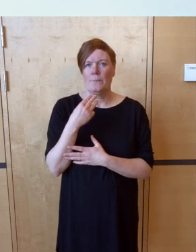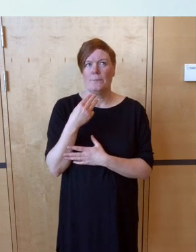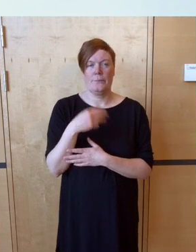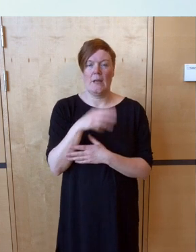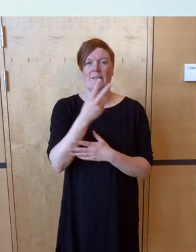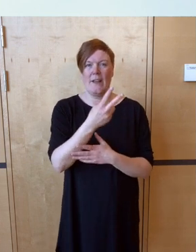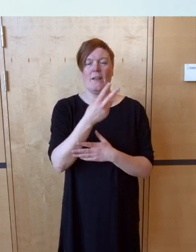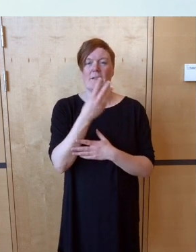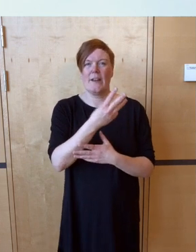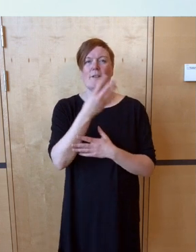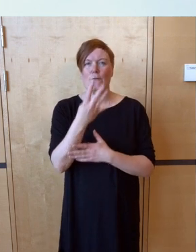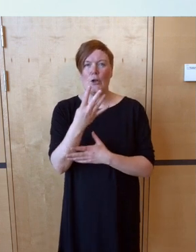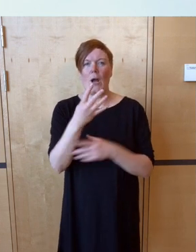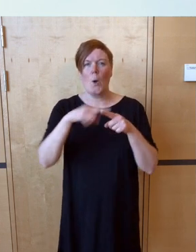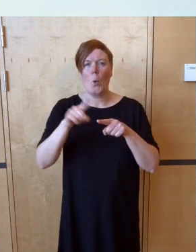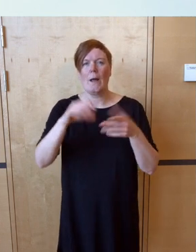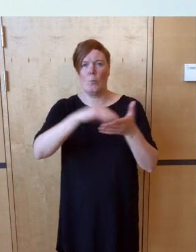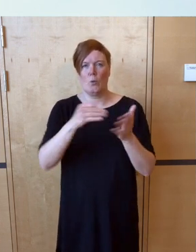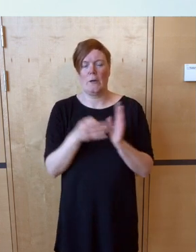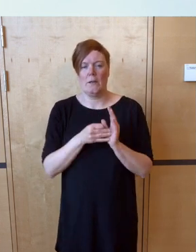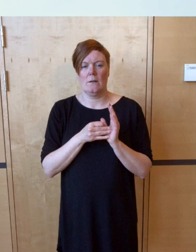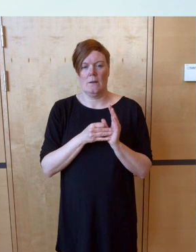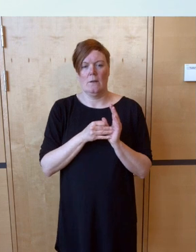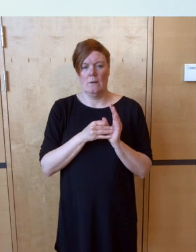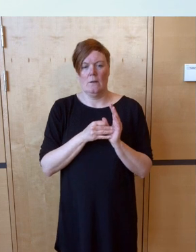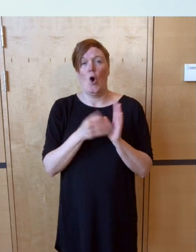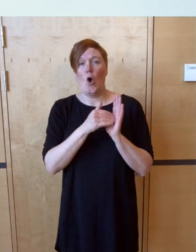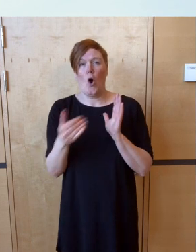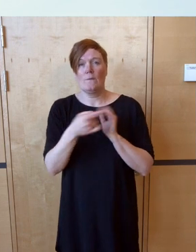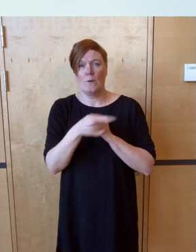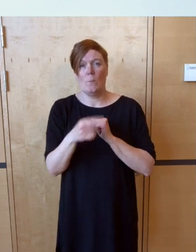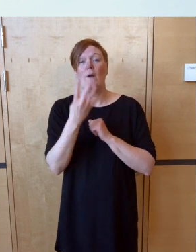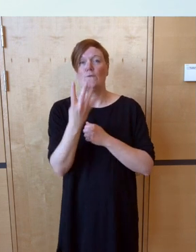Så var de fyra projekt som hade en negativ Prognos jämfört med budget